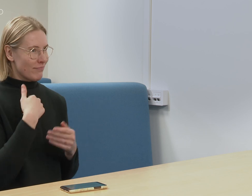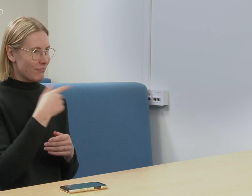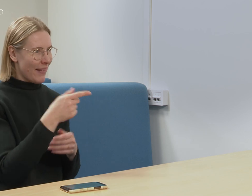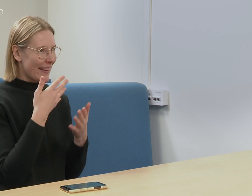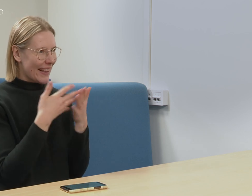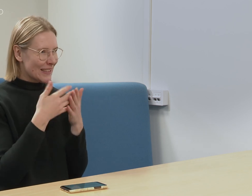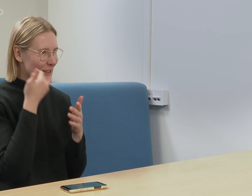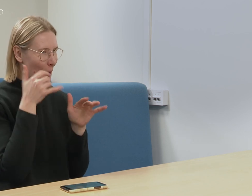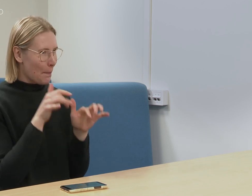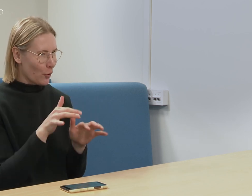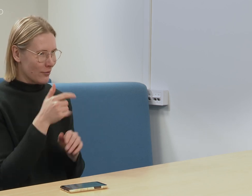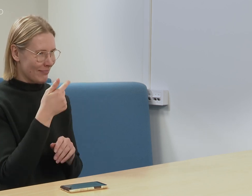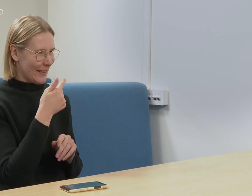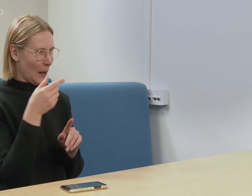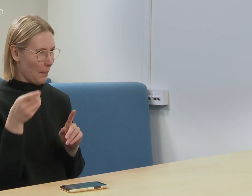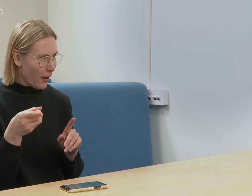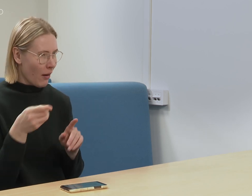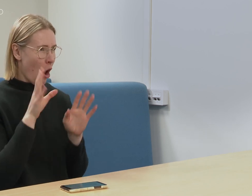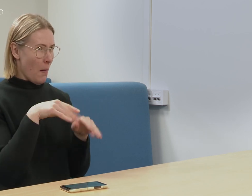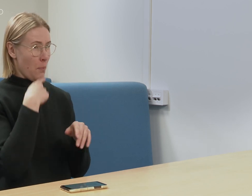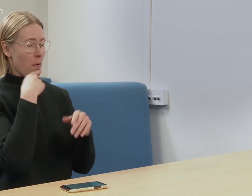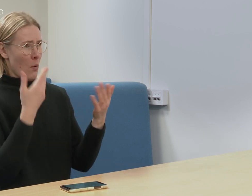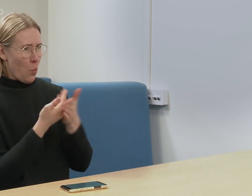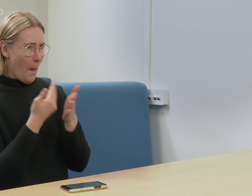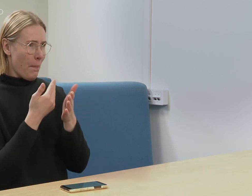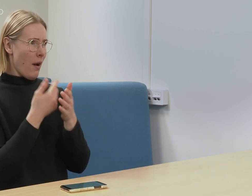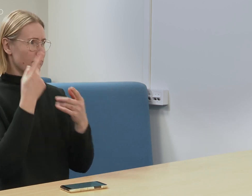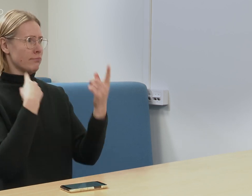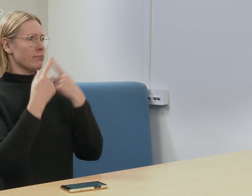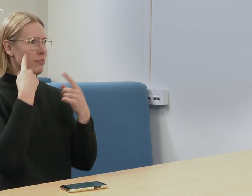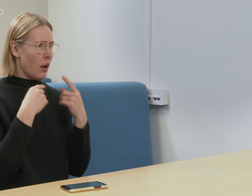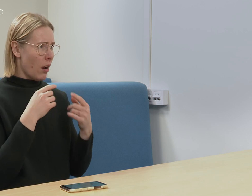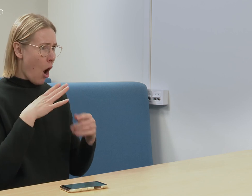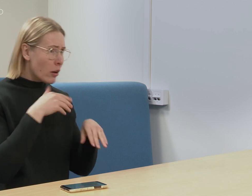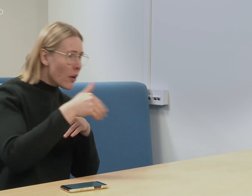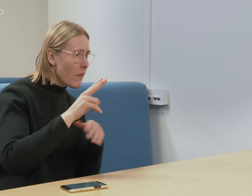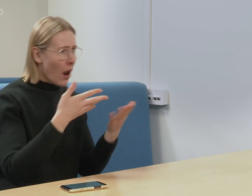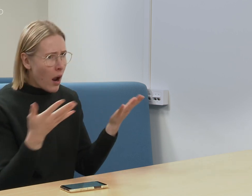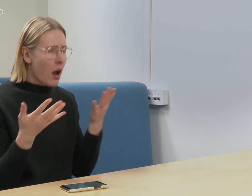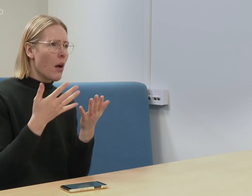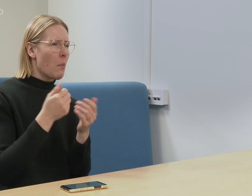Tekstipuhelupalvelun tulevaisuus oli pitkään epäselvä, -